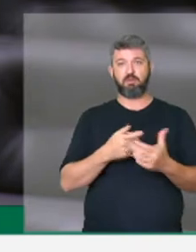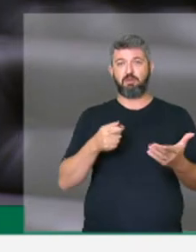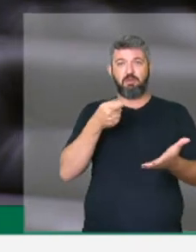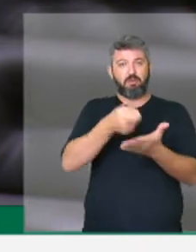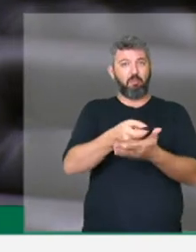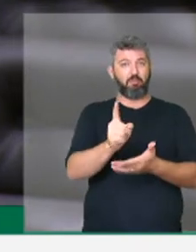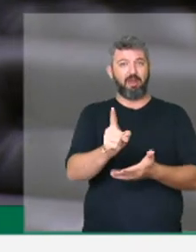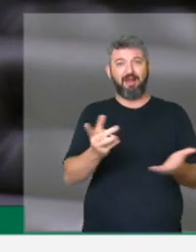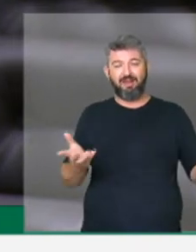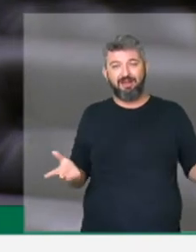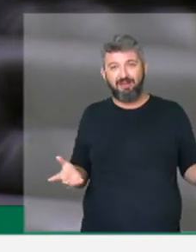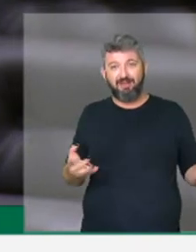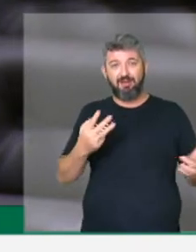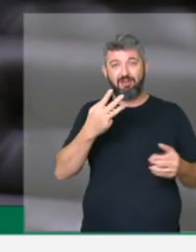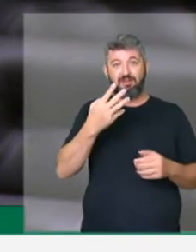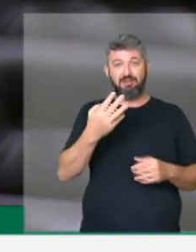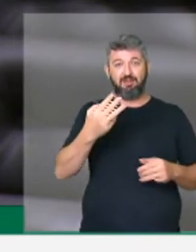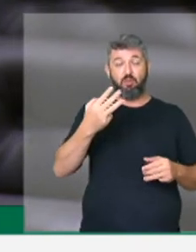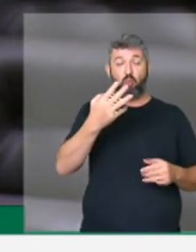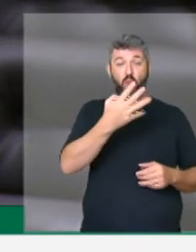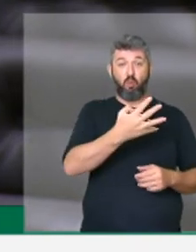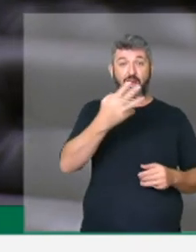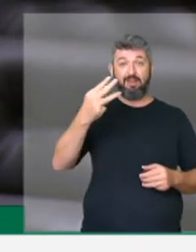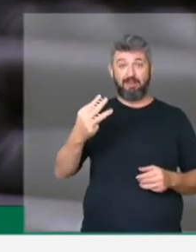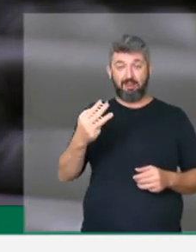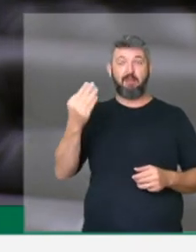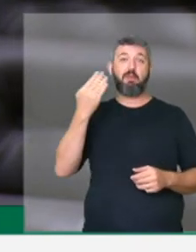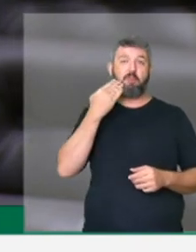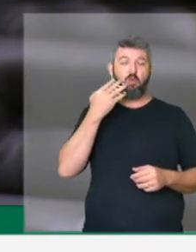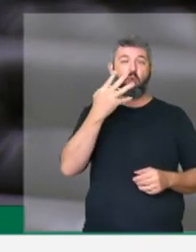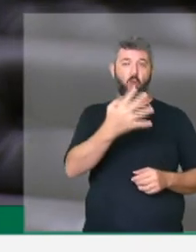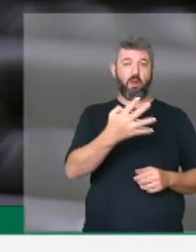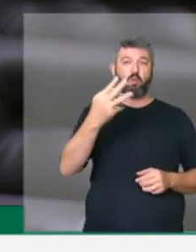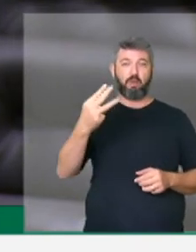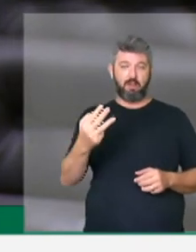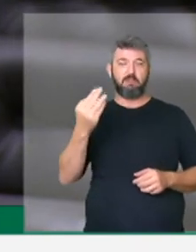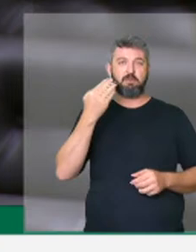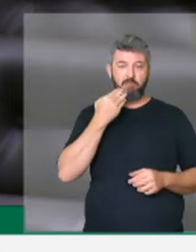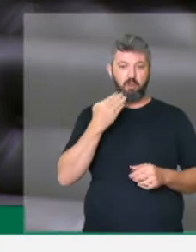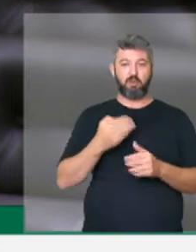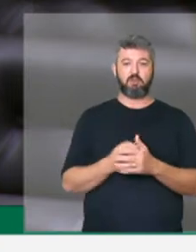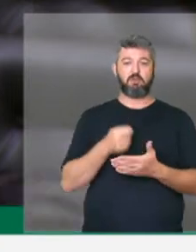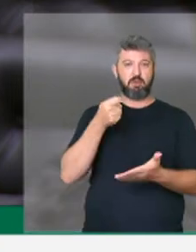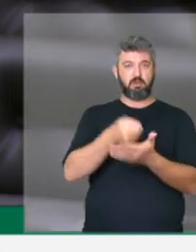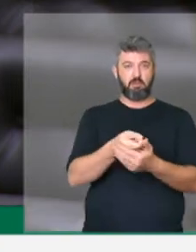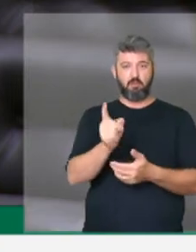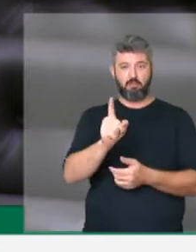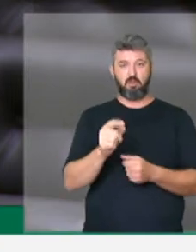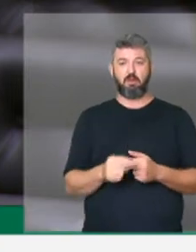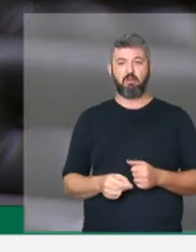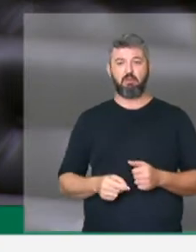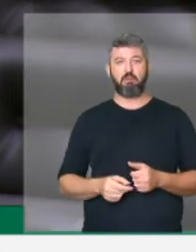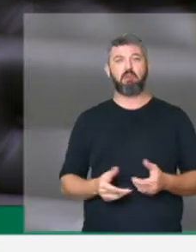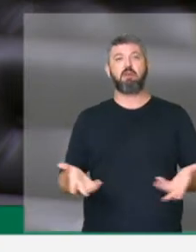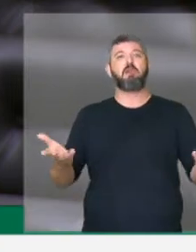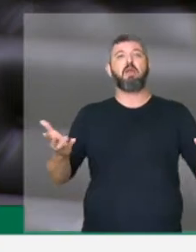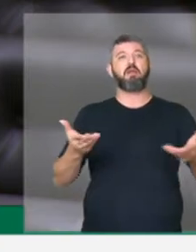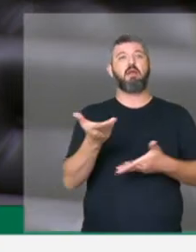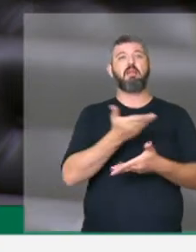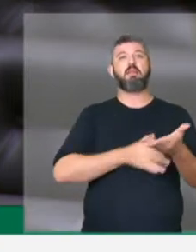INFELIZMENTE, RELATOR, EU NÃO VOU CONCORDAR CONCORDAR... CONCORDO COM A MEDIDA PROVISÓ RIA. TEM QUE LIQUIDAR O FINOR